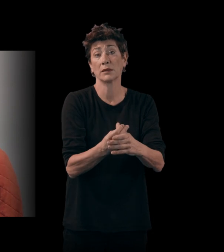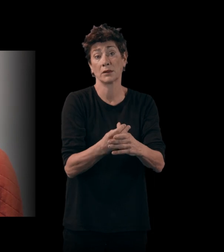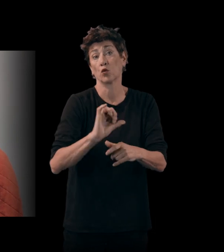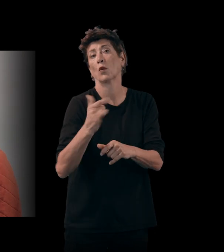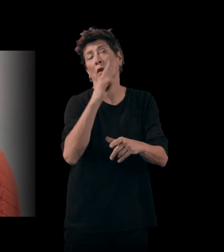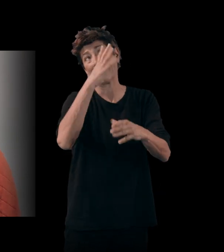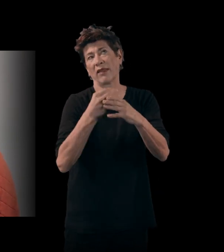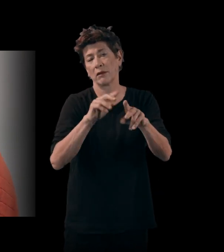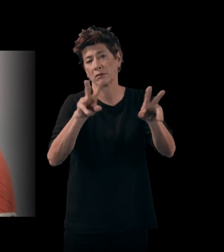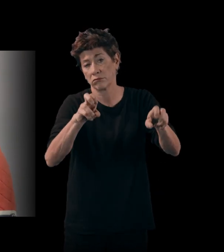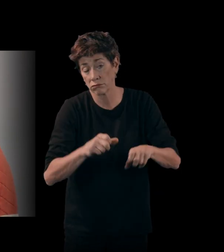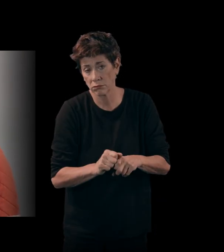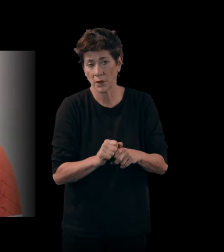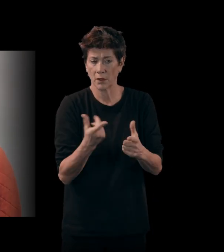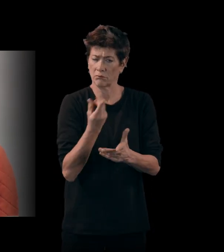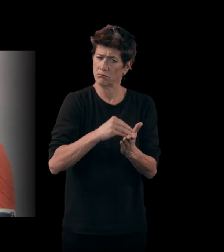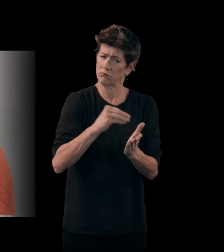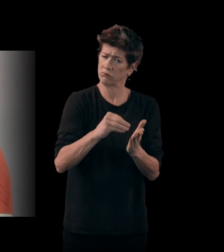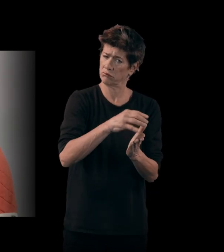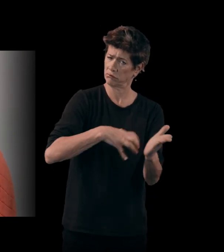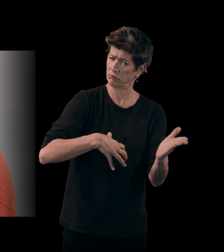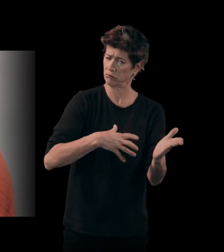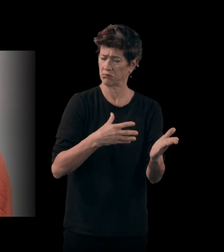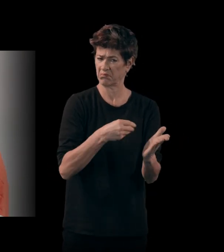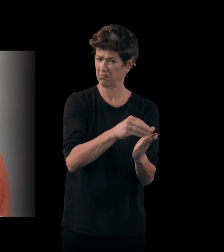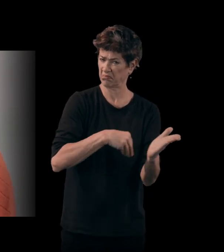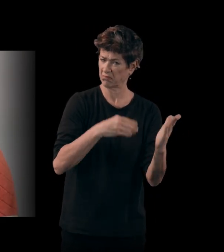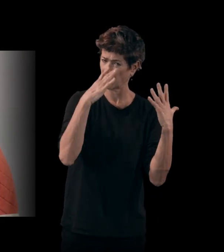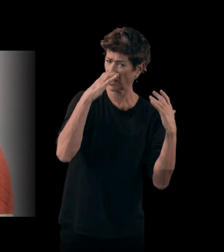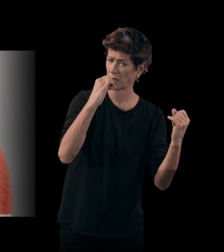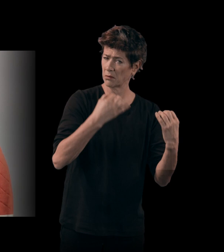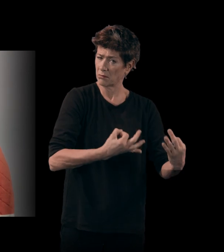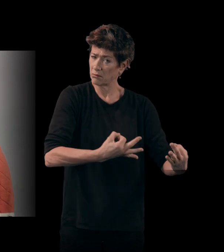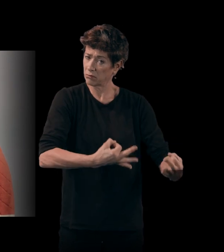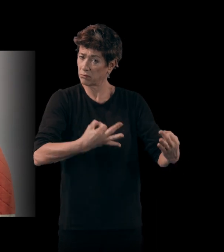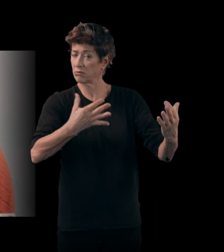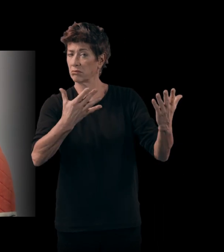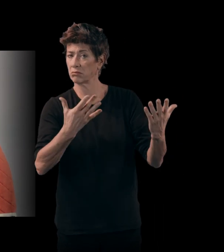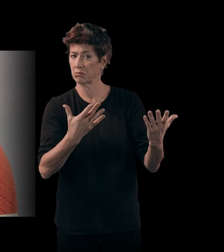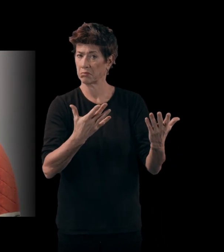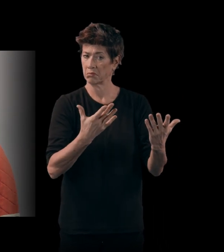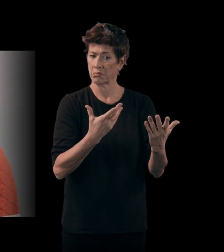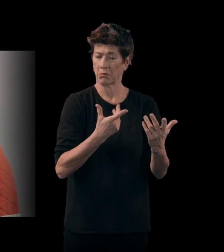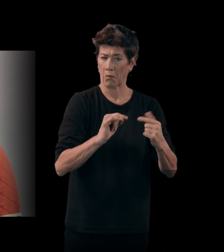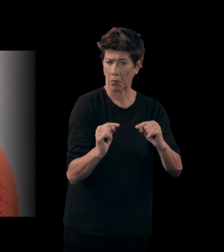C’est une écriture très académique, vous êtes sur des débats académiques.